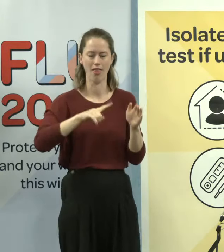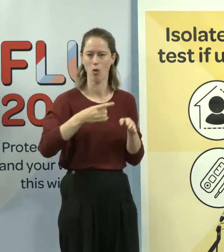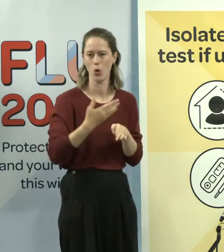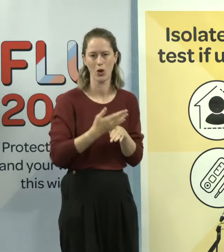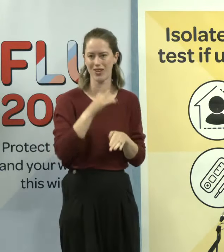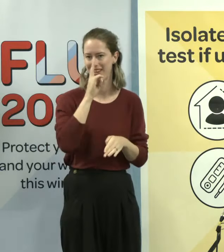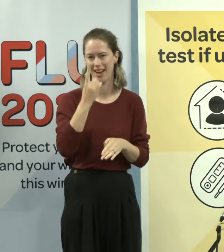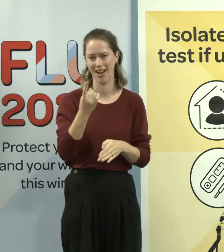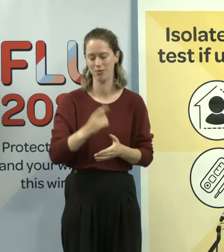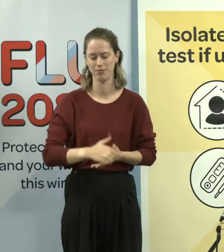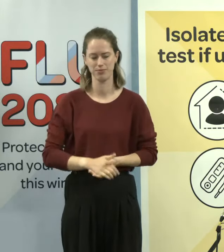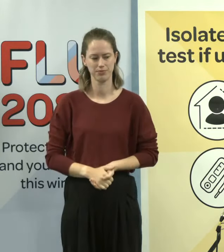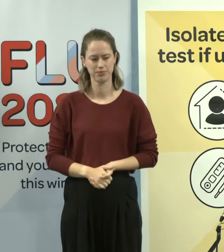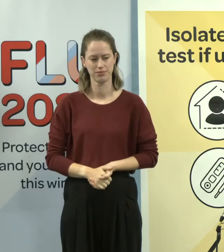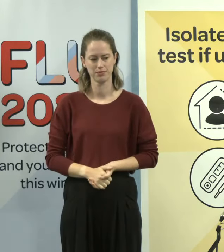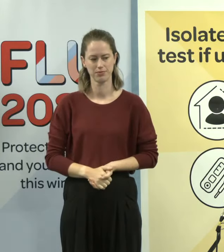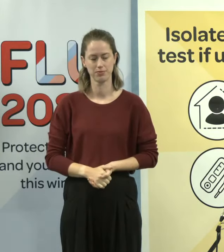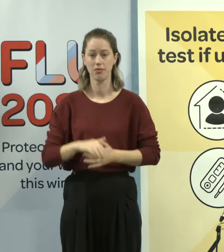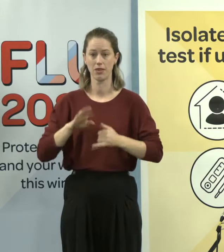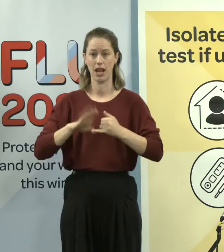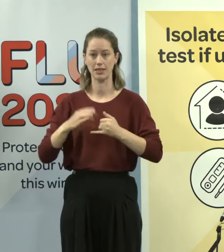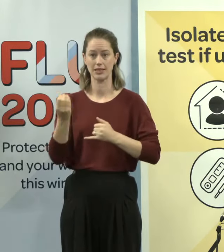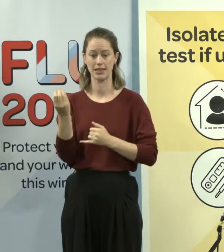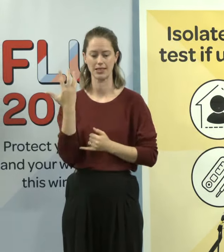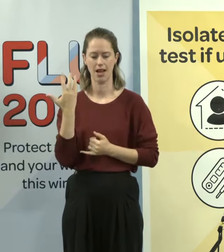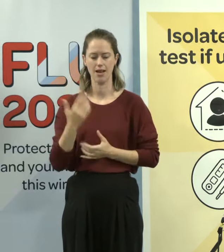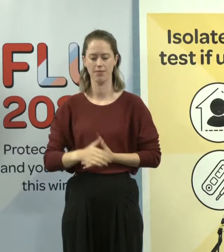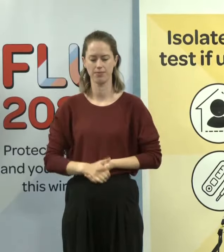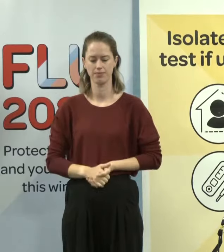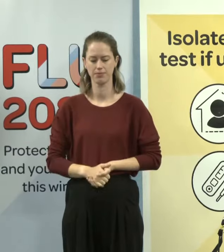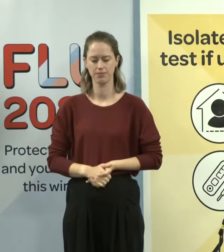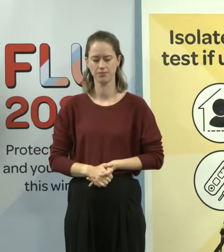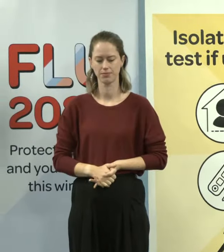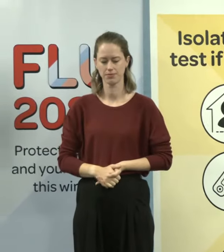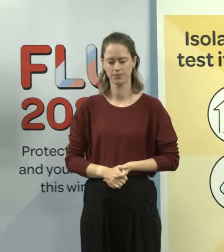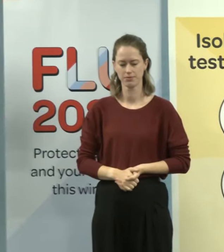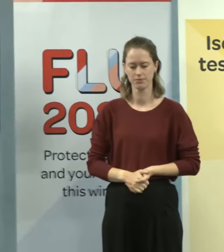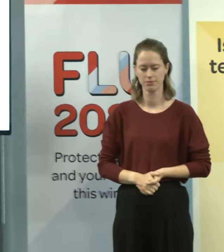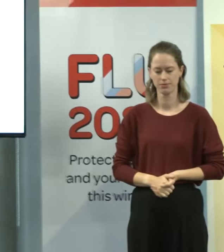te nga kaimahi e manaaki ana i